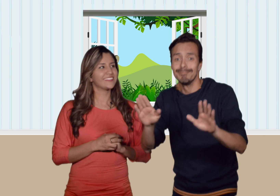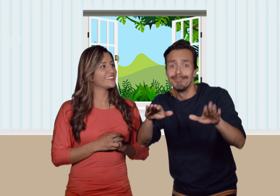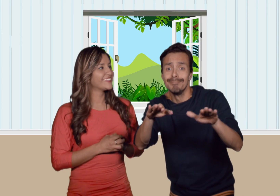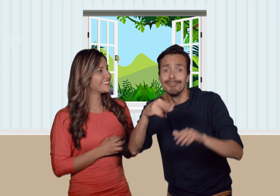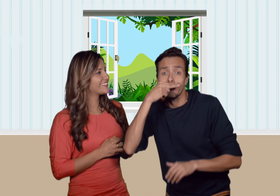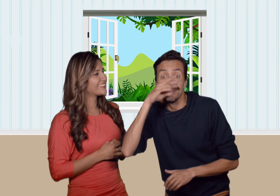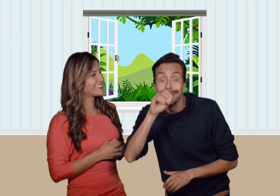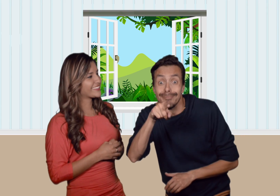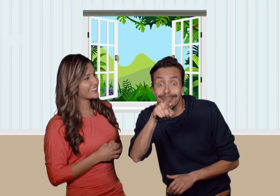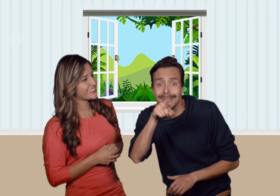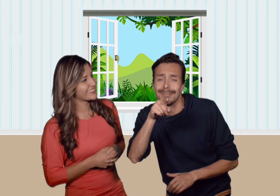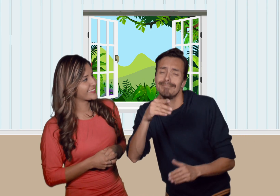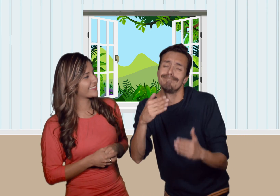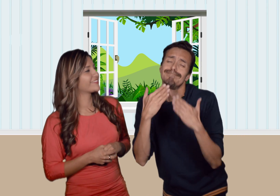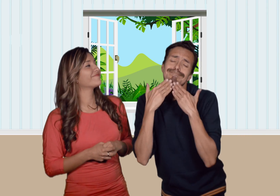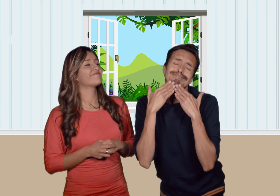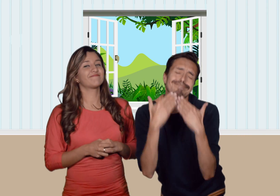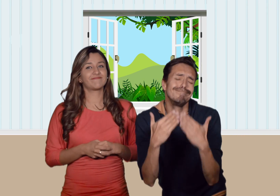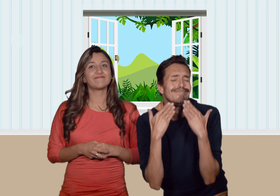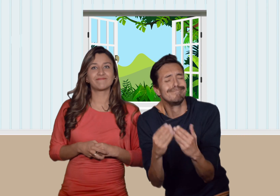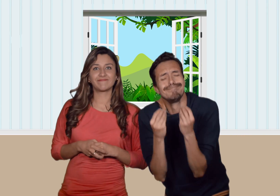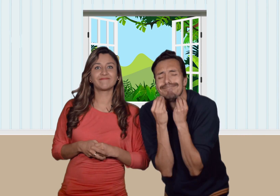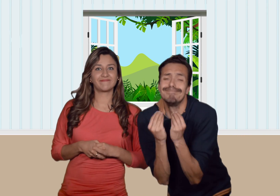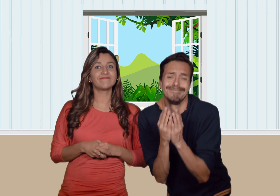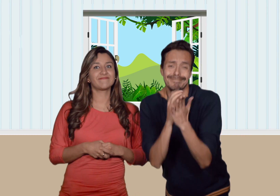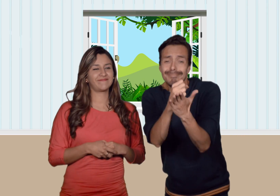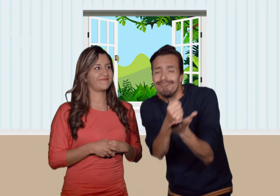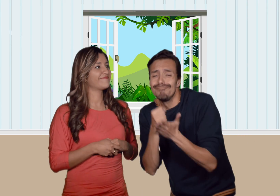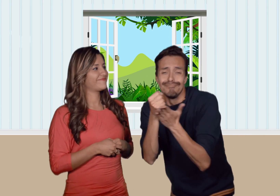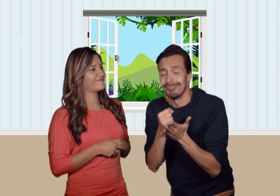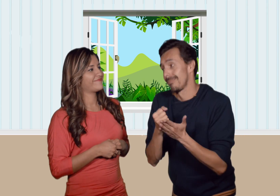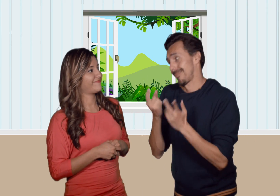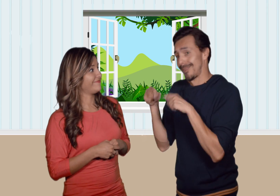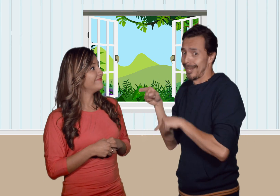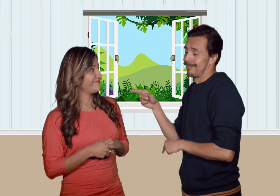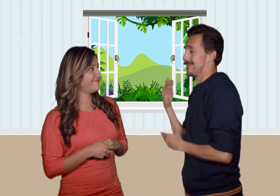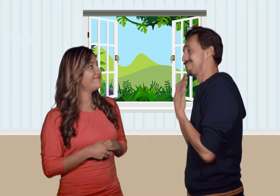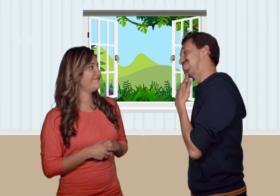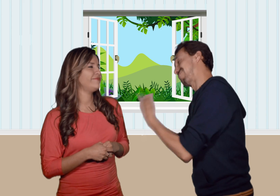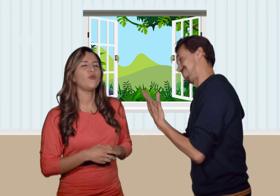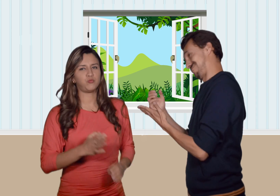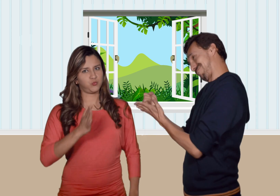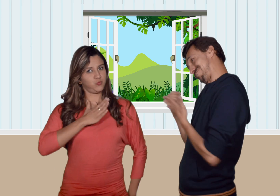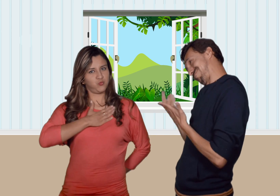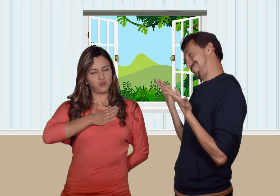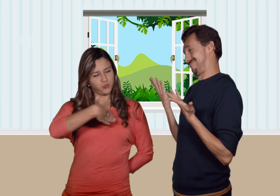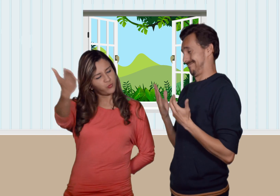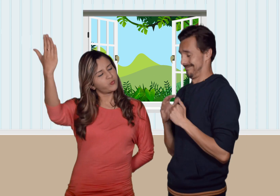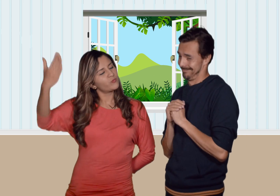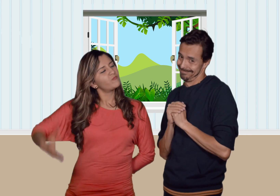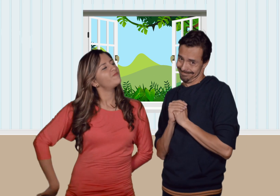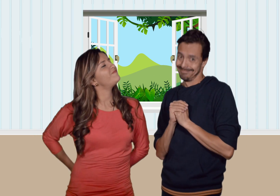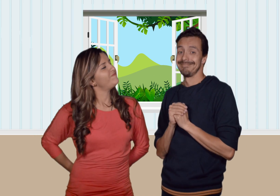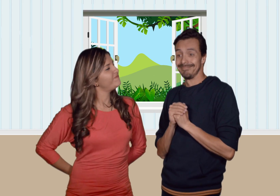Niños quiero darles las gracias por su ayuda y también a ti por ayudarnos. Fue con mucho gusto.